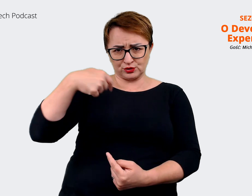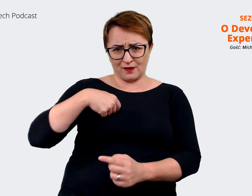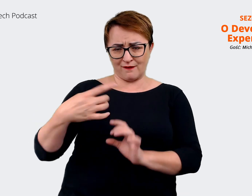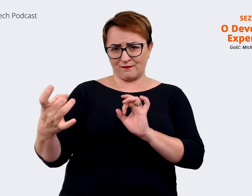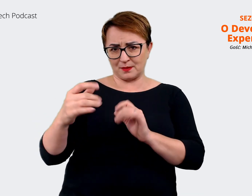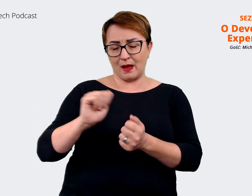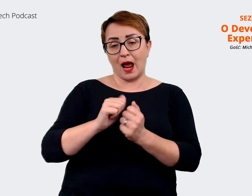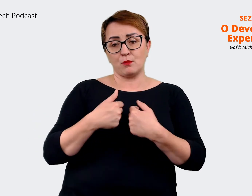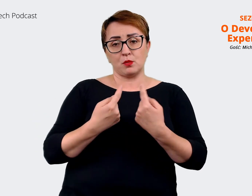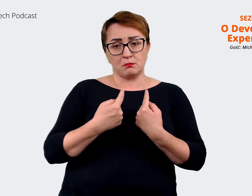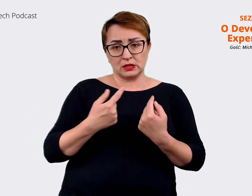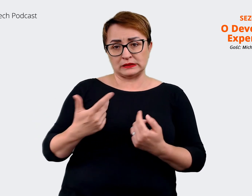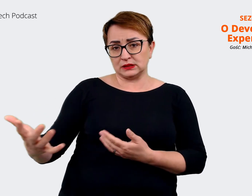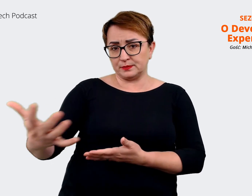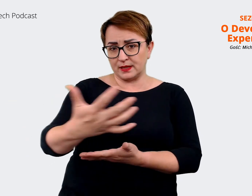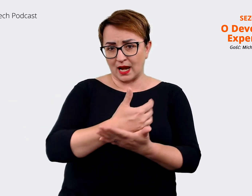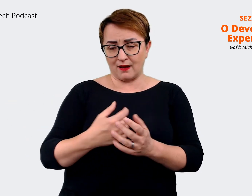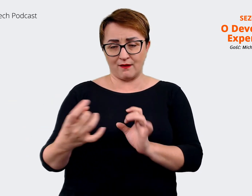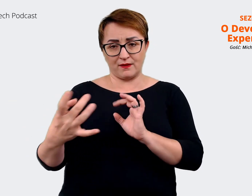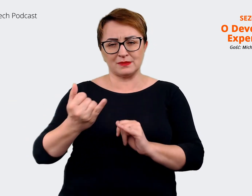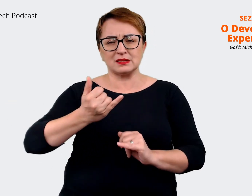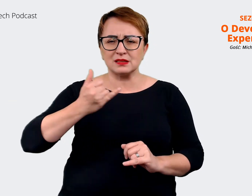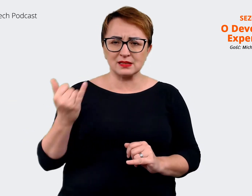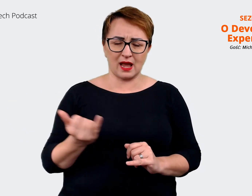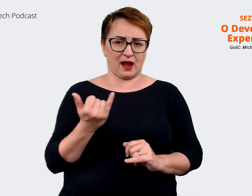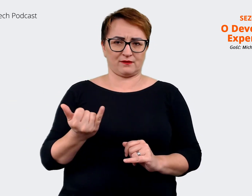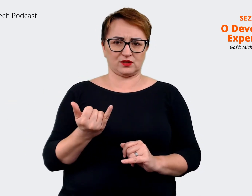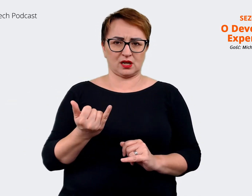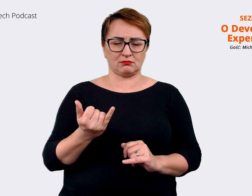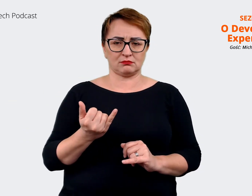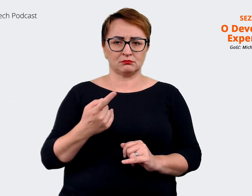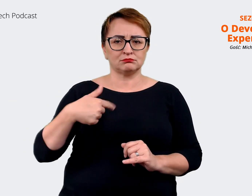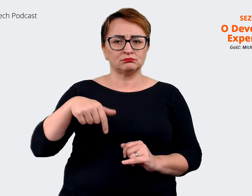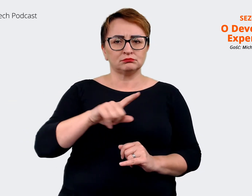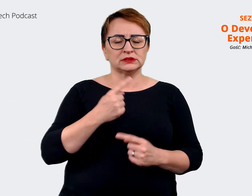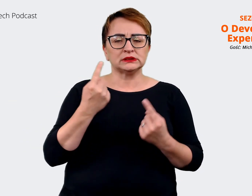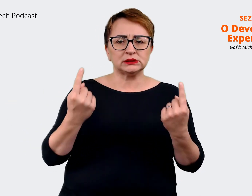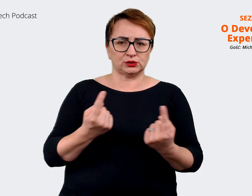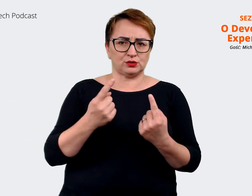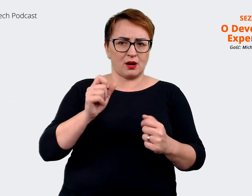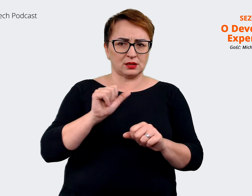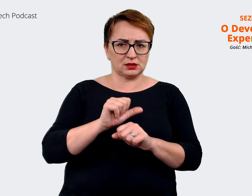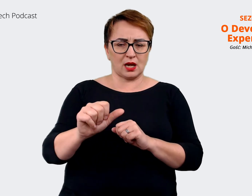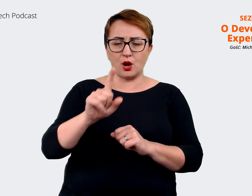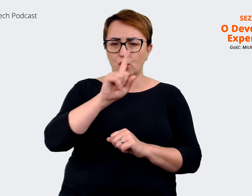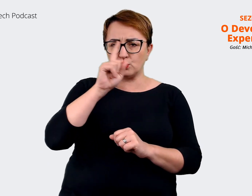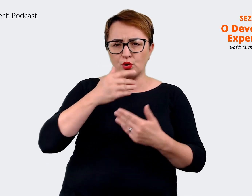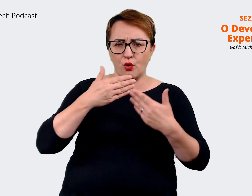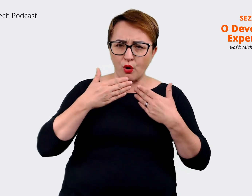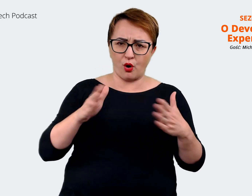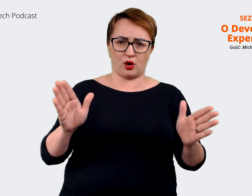to zawsze praktycznie spotykamy się z sytuacją, w której ludzie bardzo otwarcie wychodzą z tym co